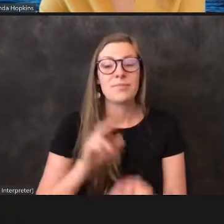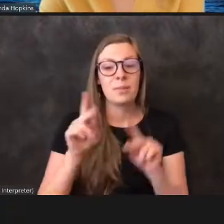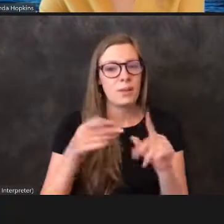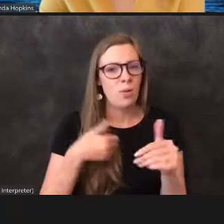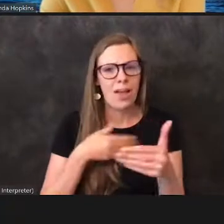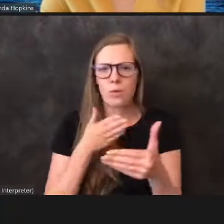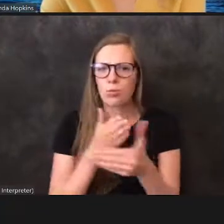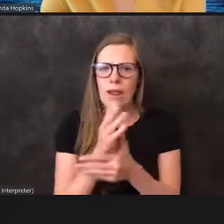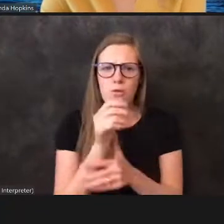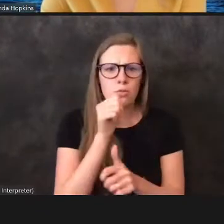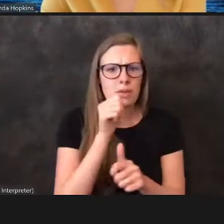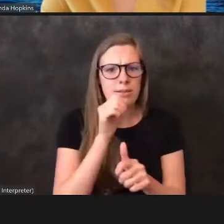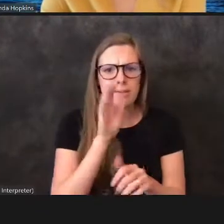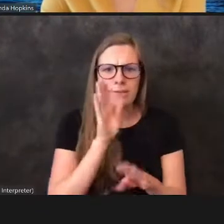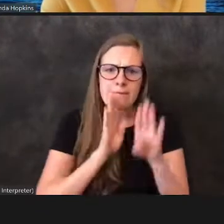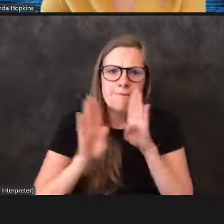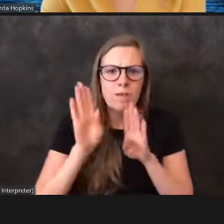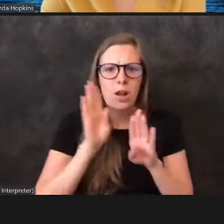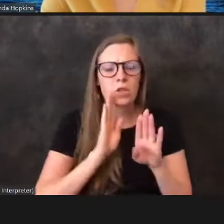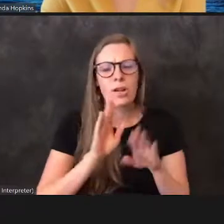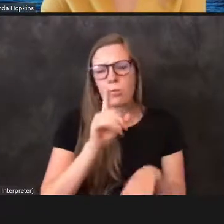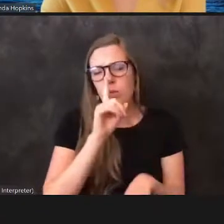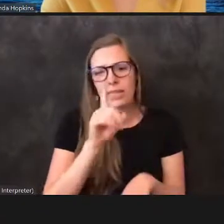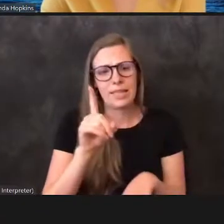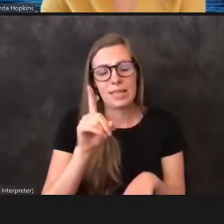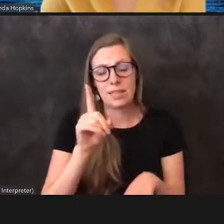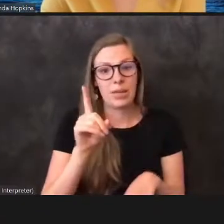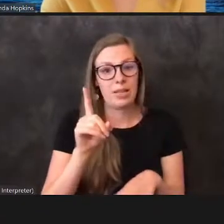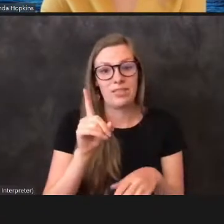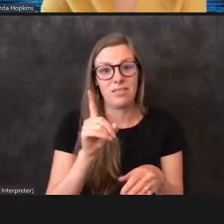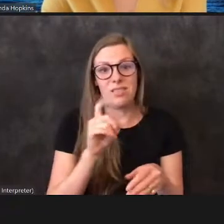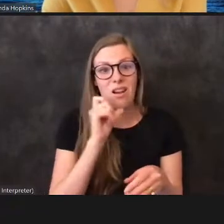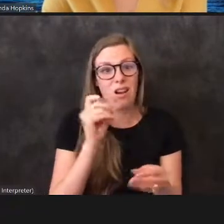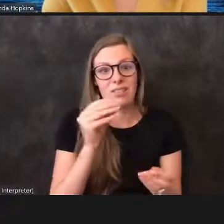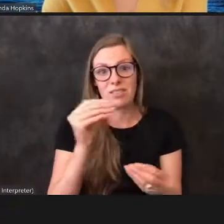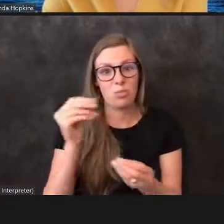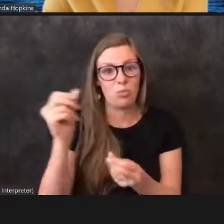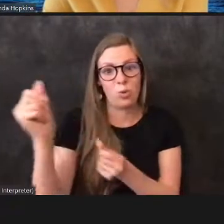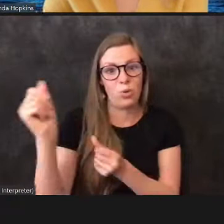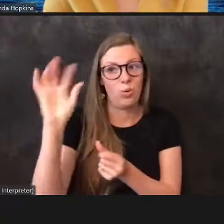Las personas tienen derecho a estar frustrados. El la propagación de la vacuna aun